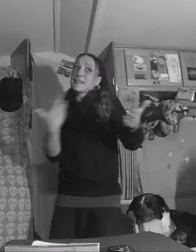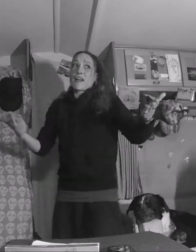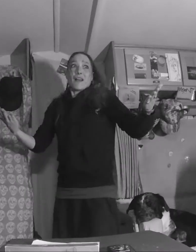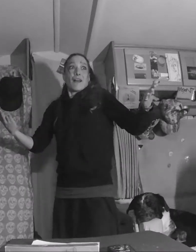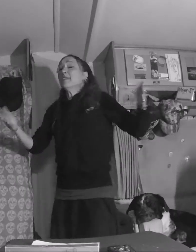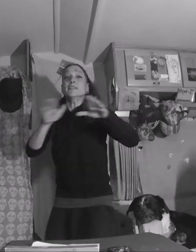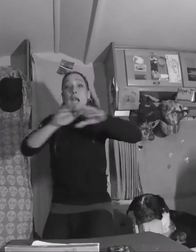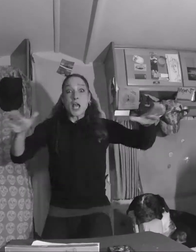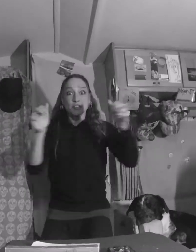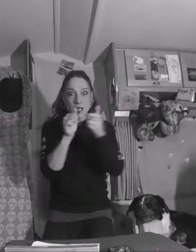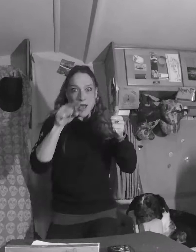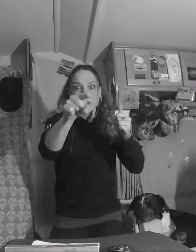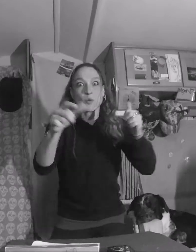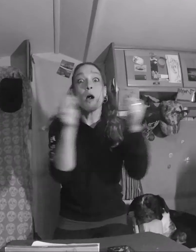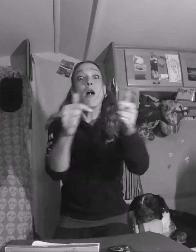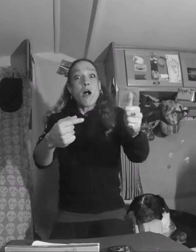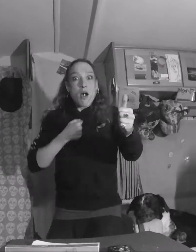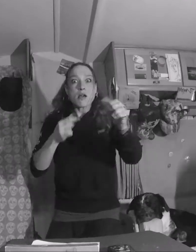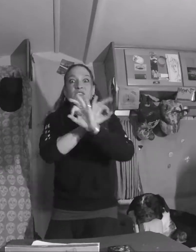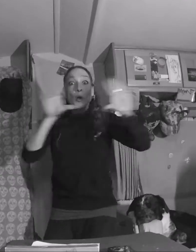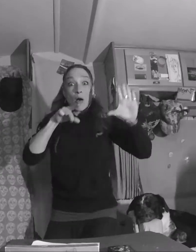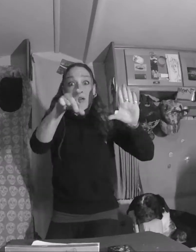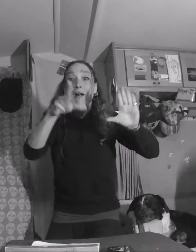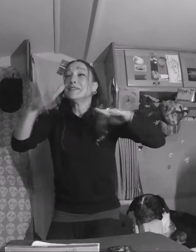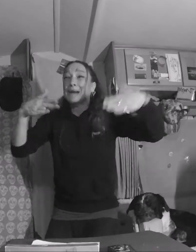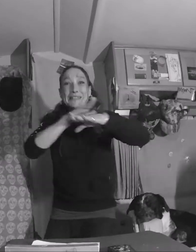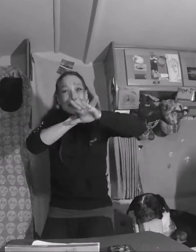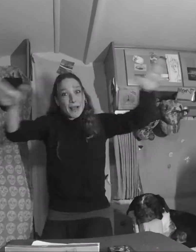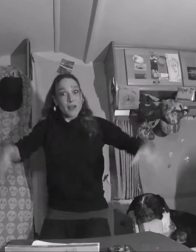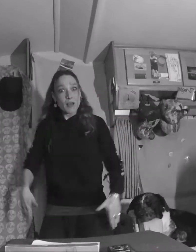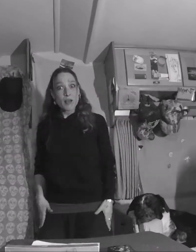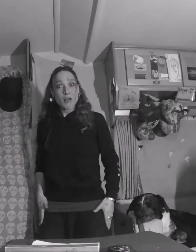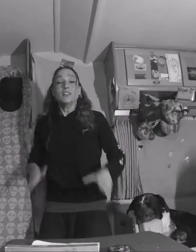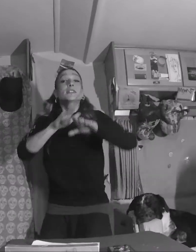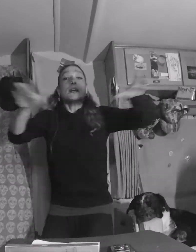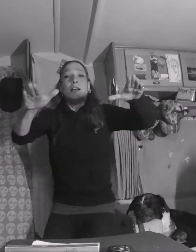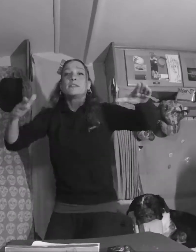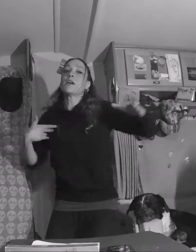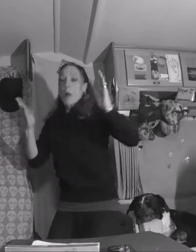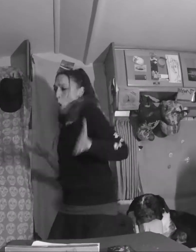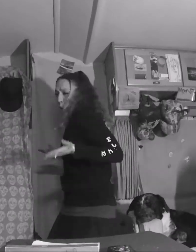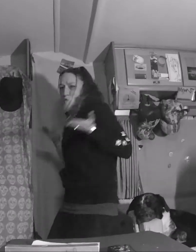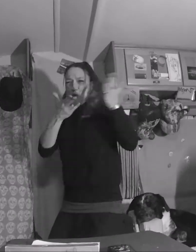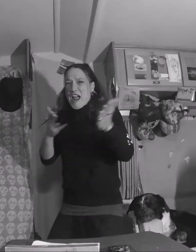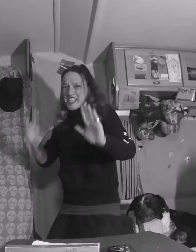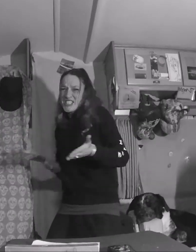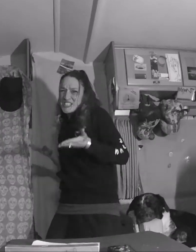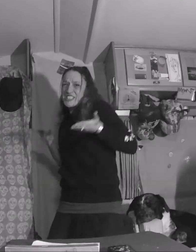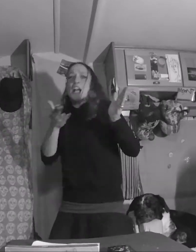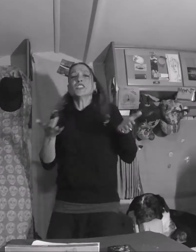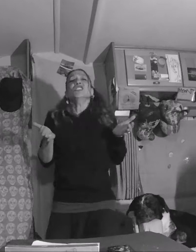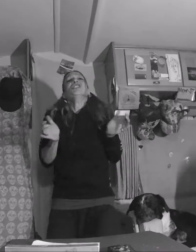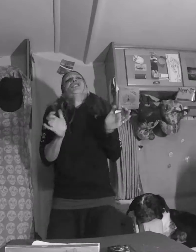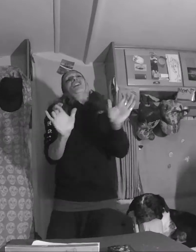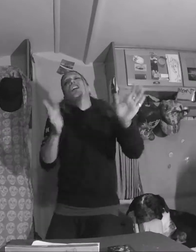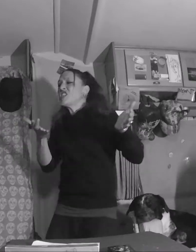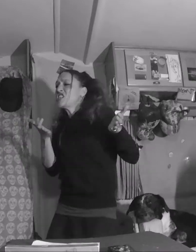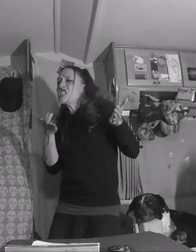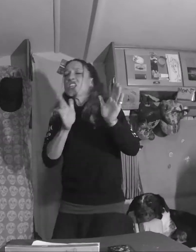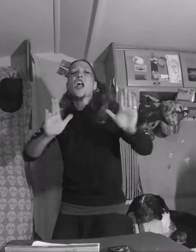C'est ça aussi, la scène! La scène c'est avec toi, avec moi sans toi ça marche pas! Moi je veux bien la porter, la pousser